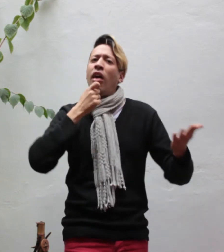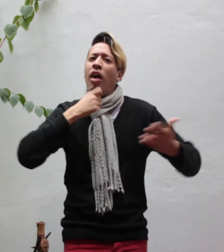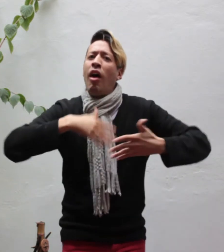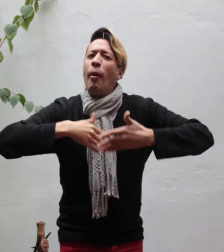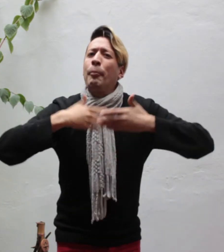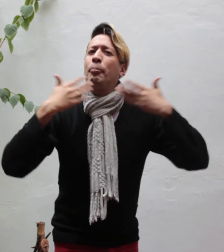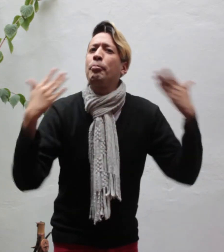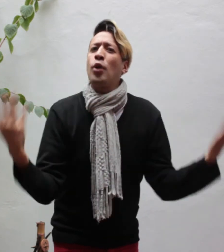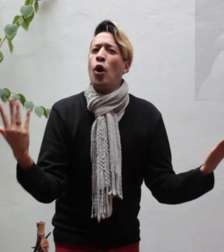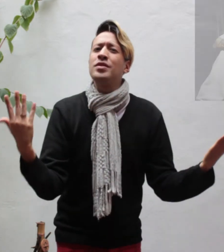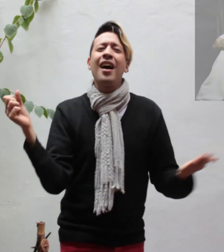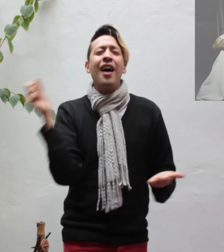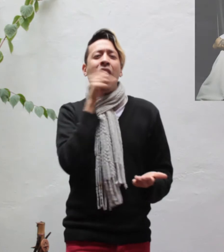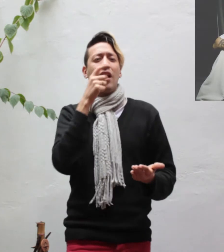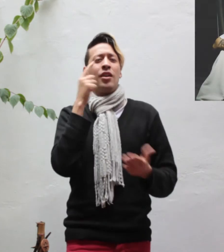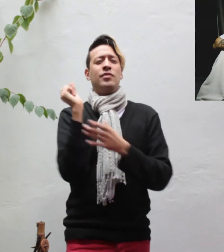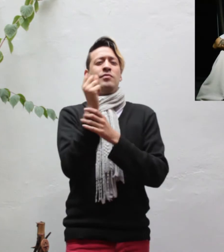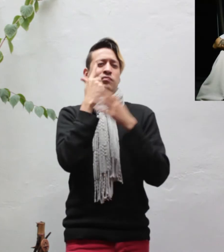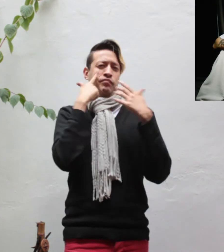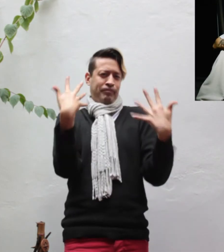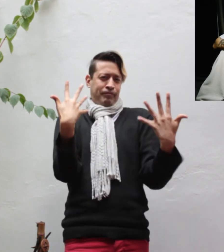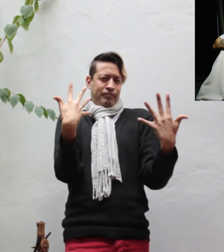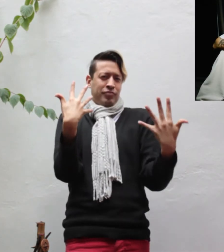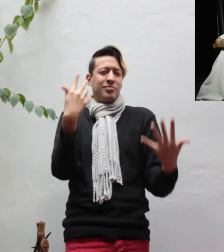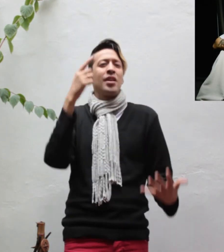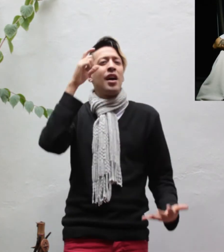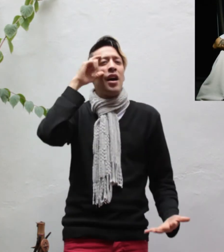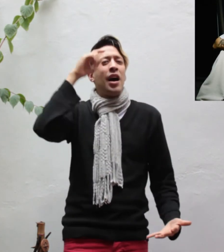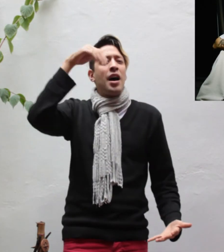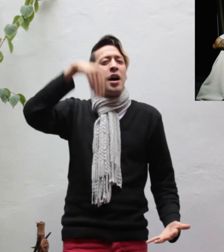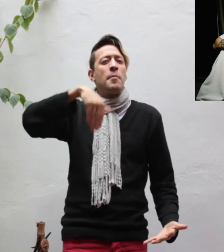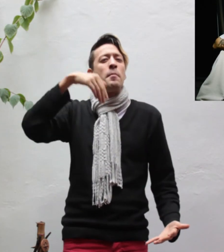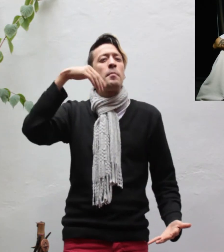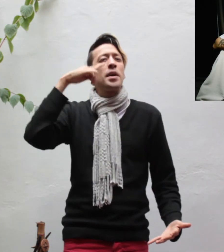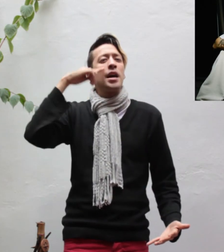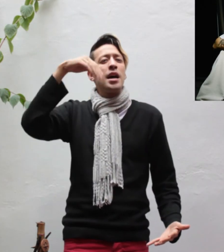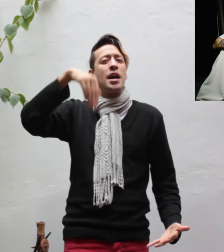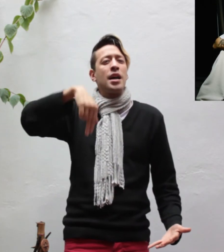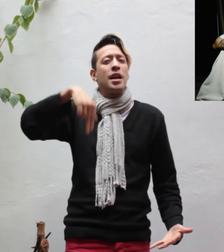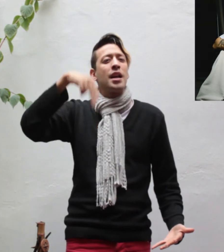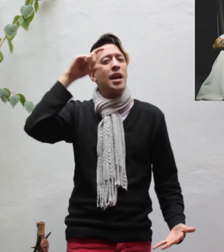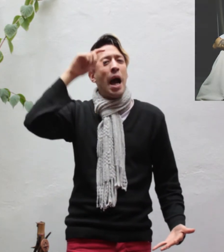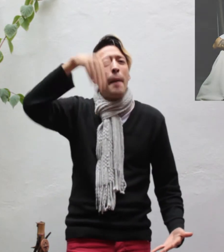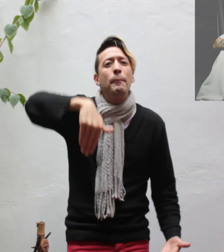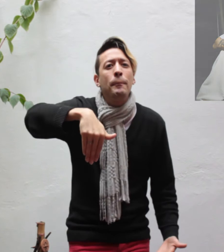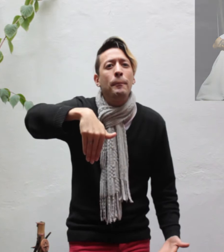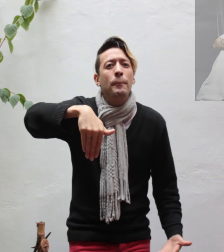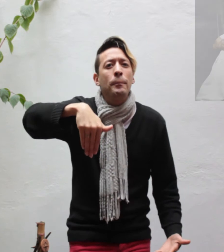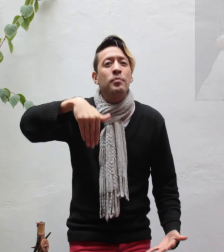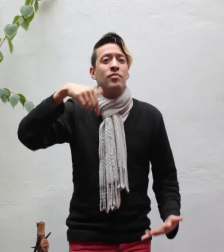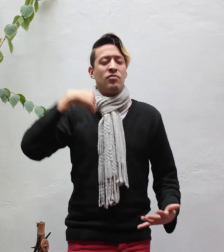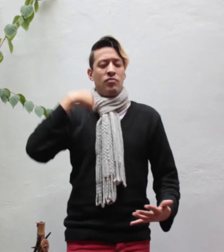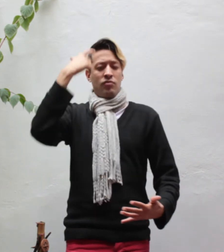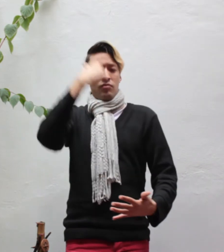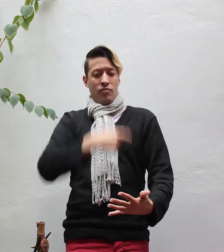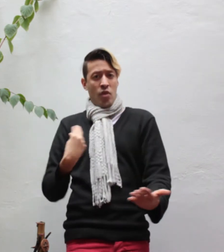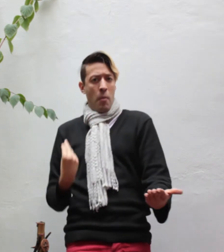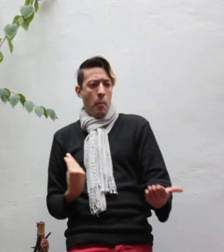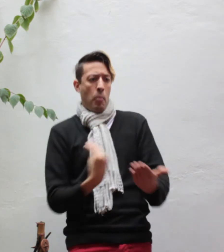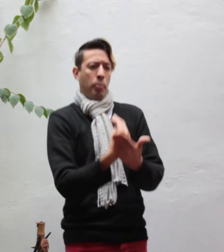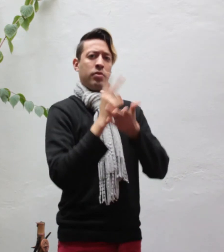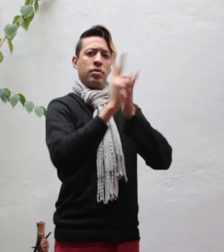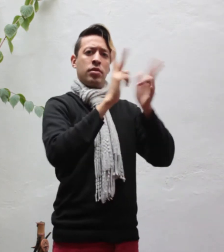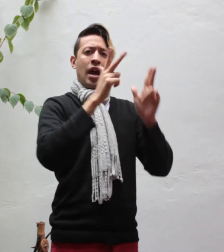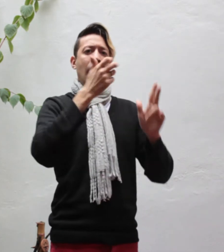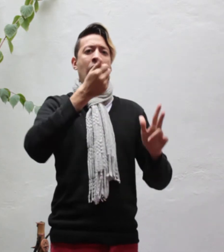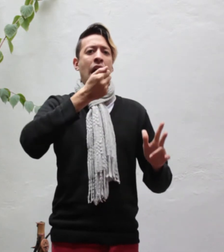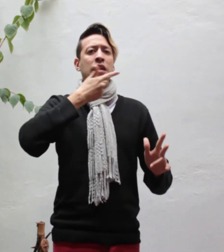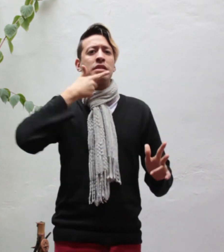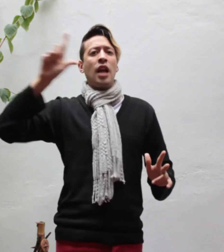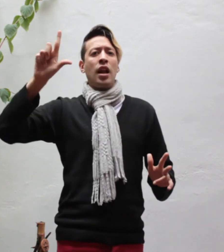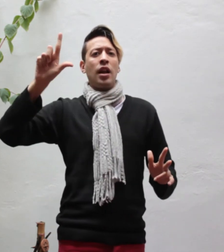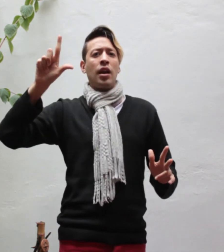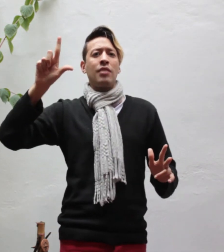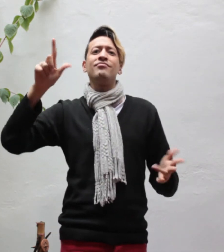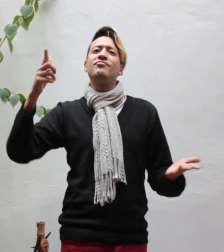por ejemplo: vídeo musical de interpretación de ASL del cantante conocido Eminem